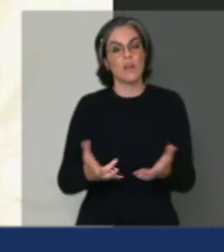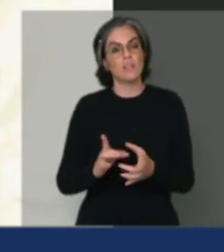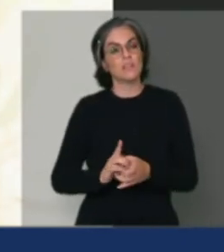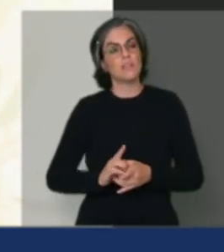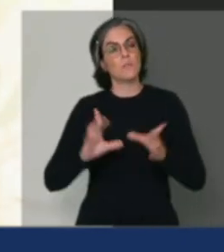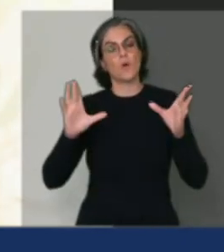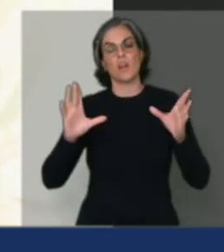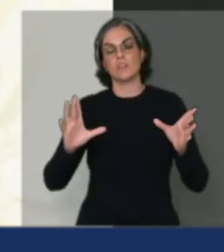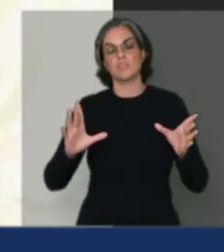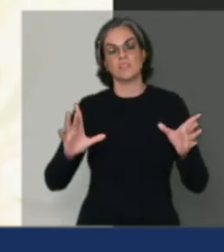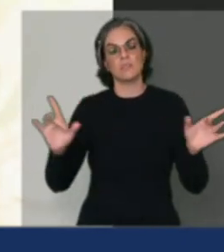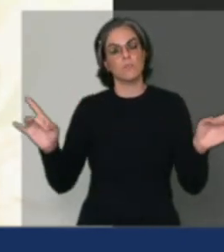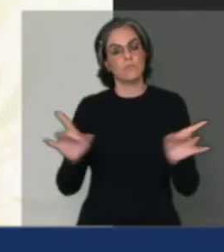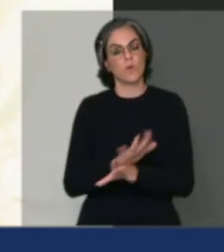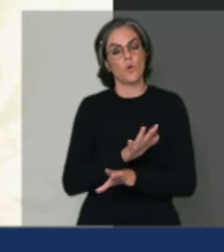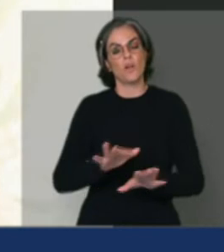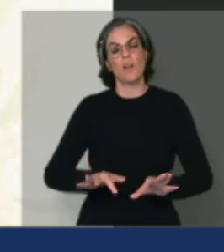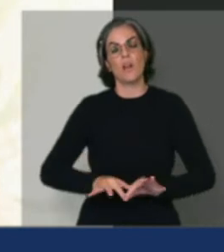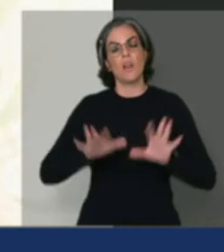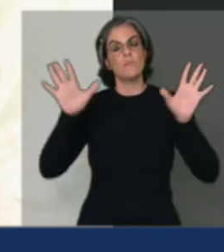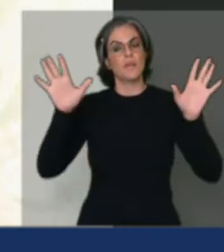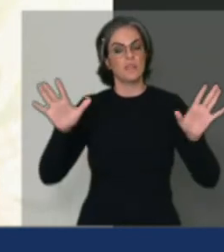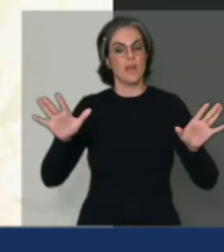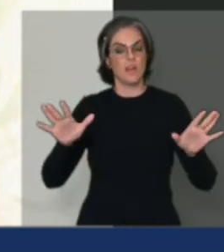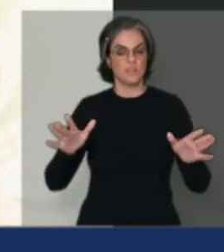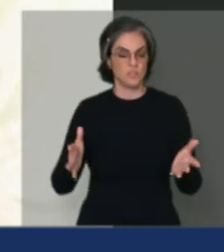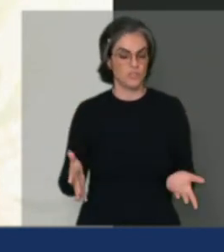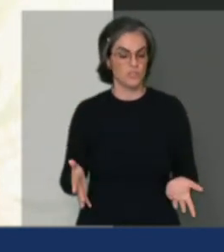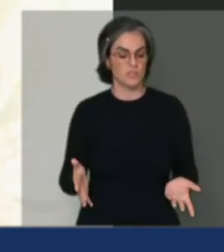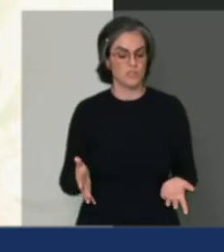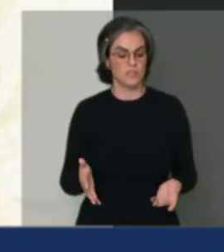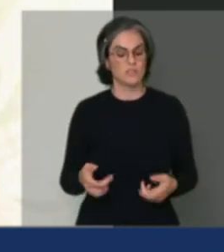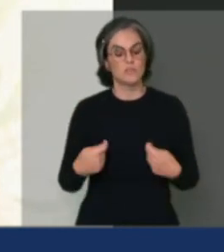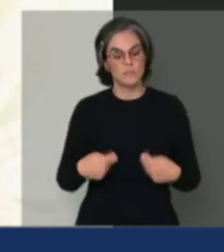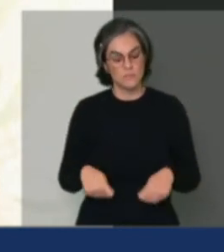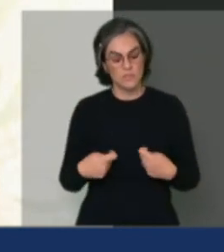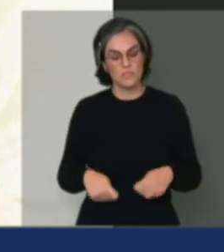DO ESPÍRITO DEMOCRÁTICO, É MUITO JUSTO QUE AS URNAS ELETRÔNICAS, TENHO ALMA